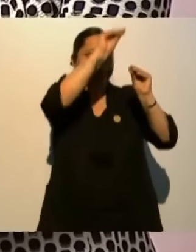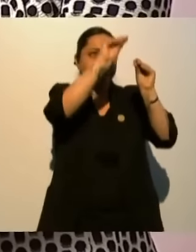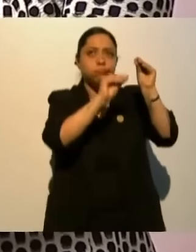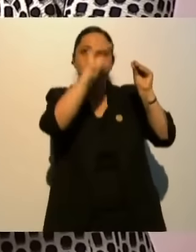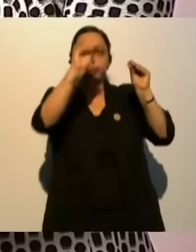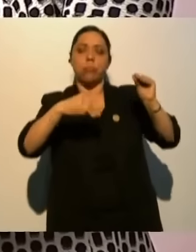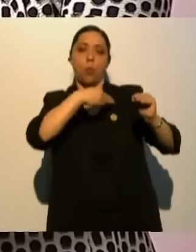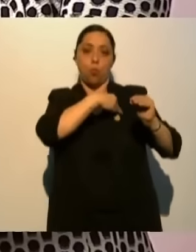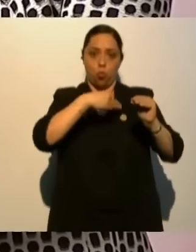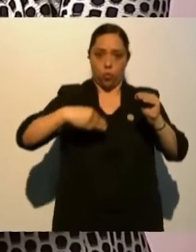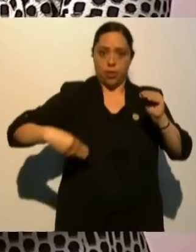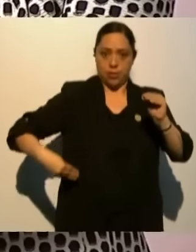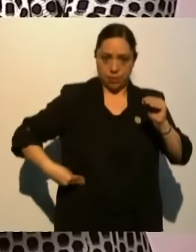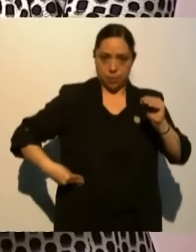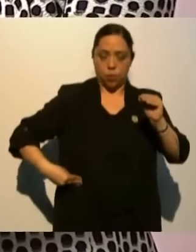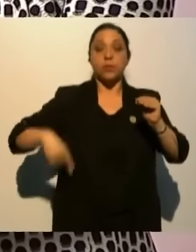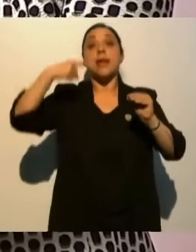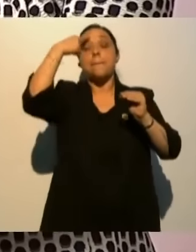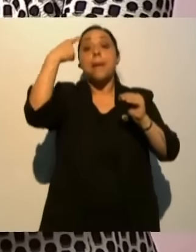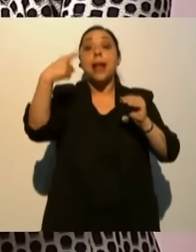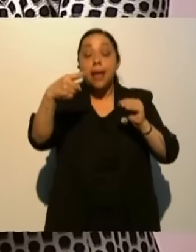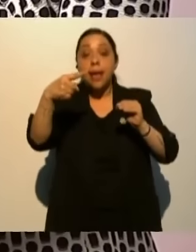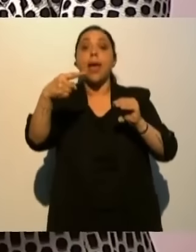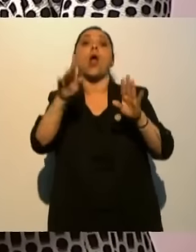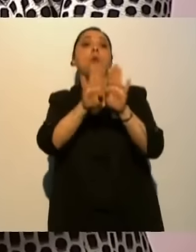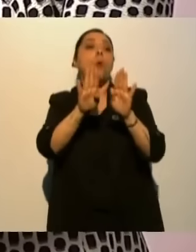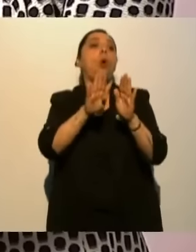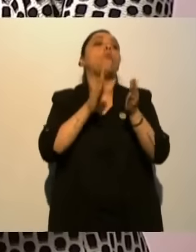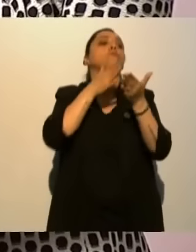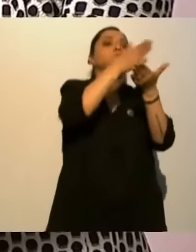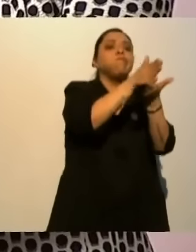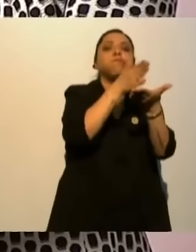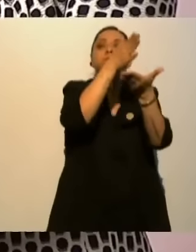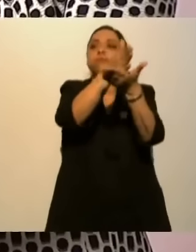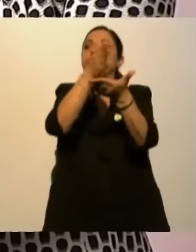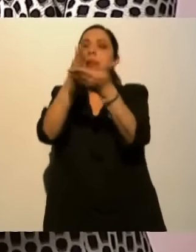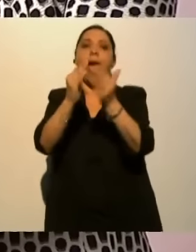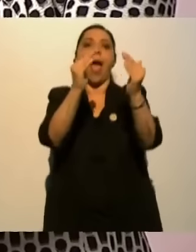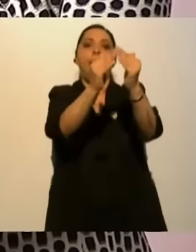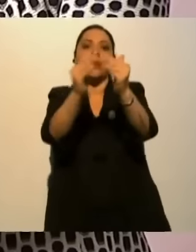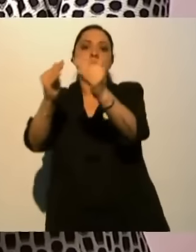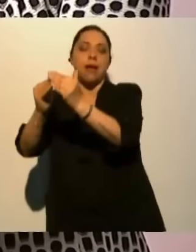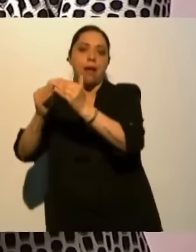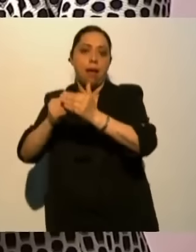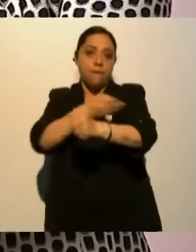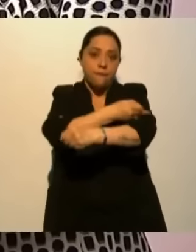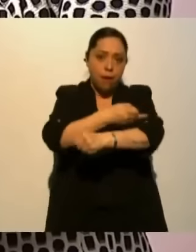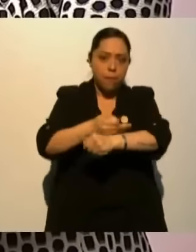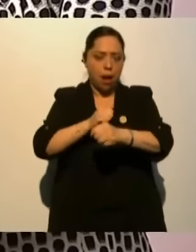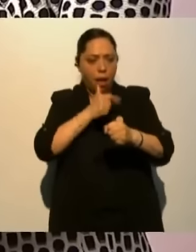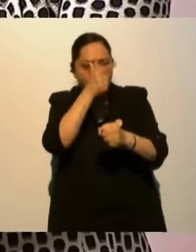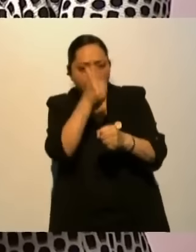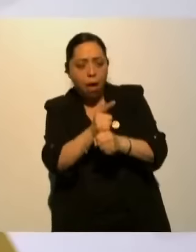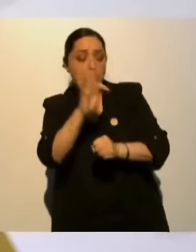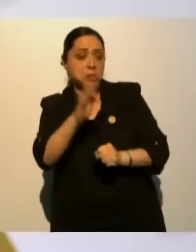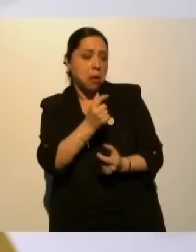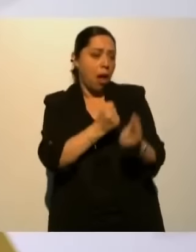para visitar a las familias en su vivienda Y si algún niño no acude a la escuela hacer